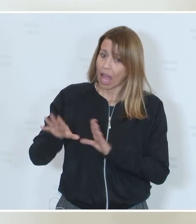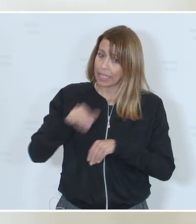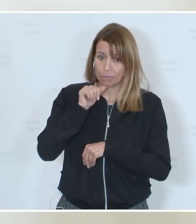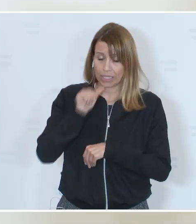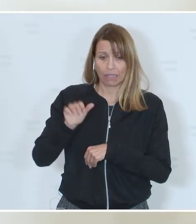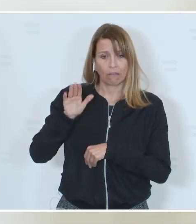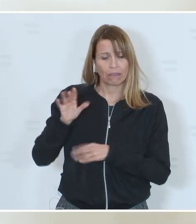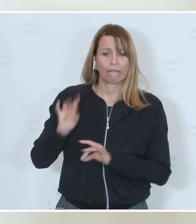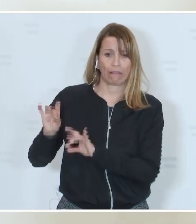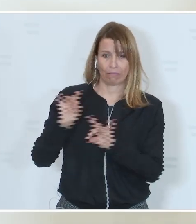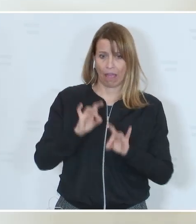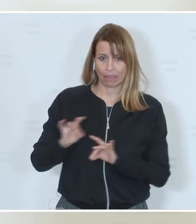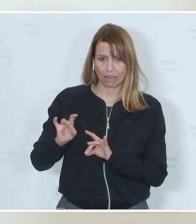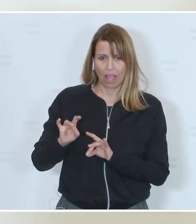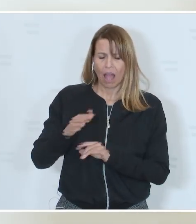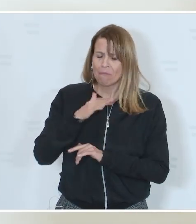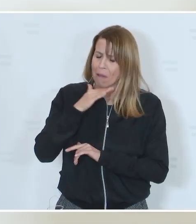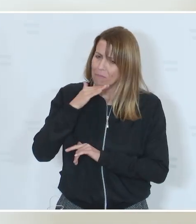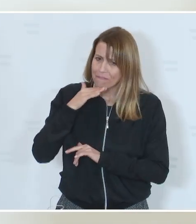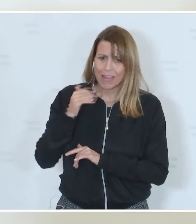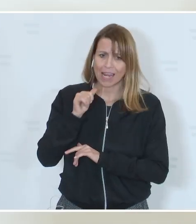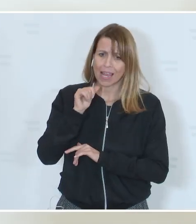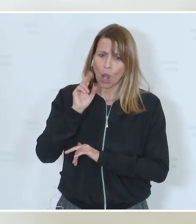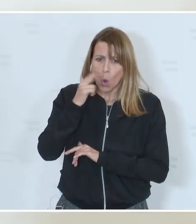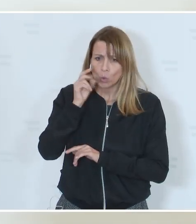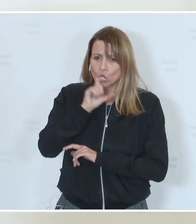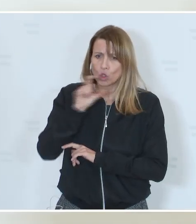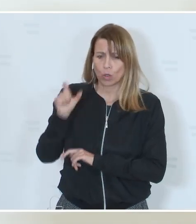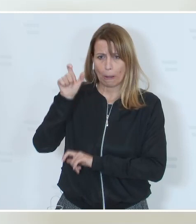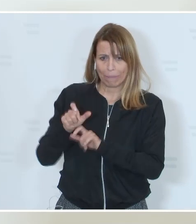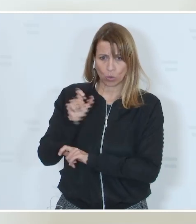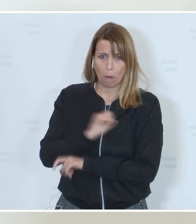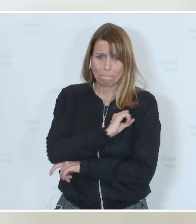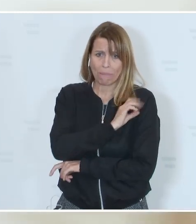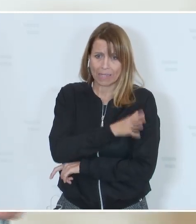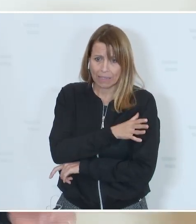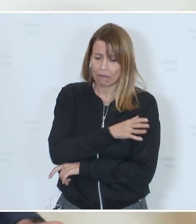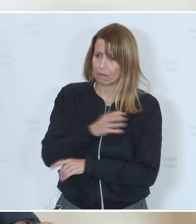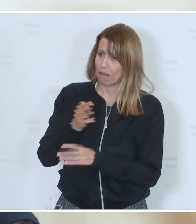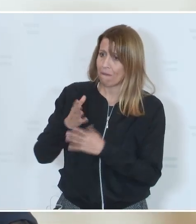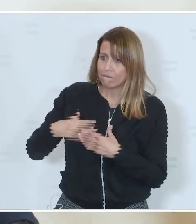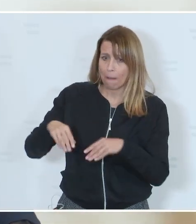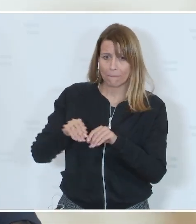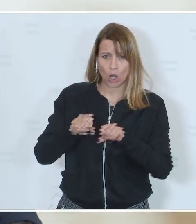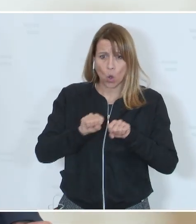unschuldige Palästinenser und Palästinenserinnen, ob das jetzt Familien, Großeltern, Kinder sind,